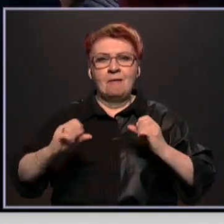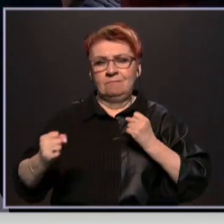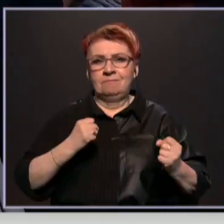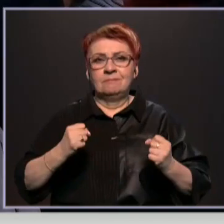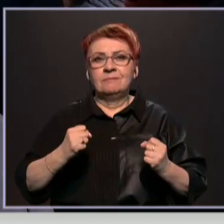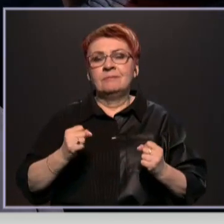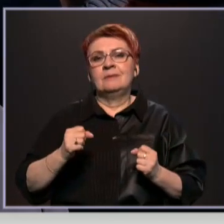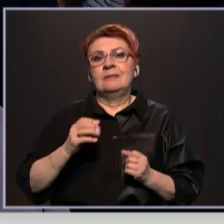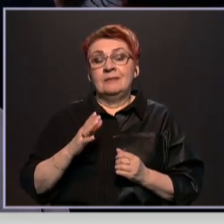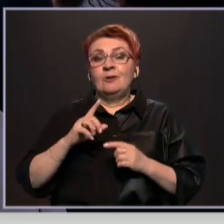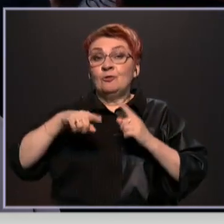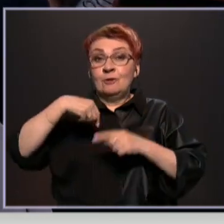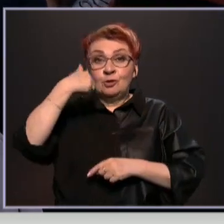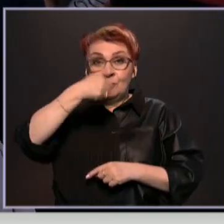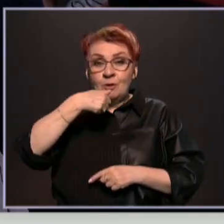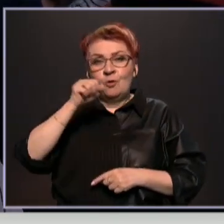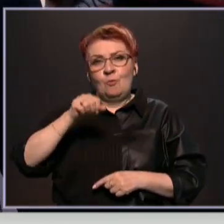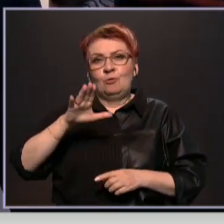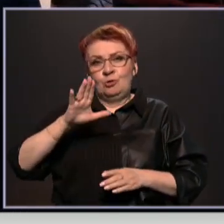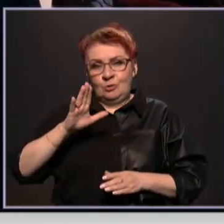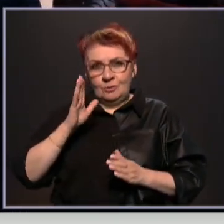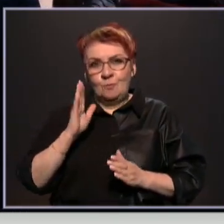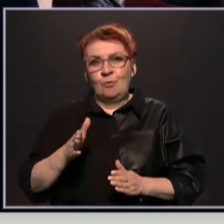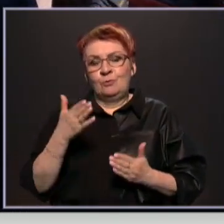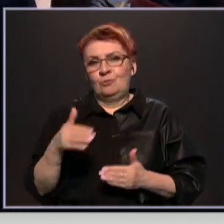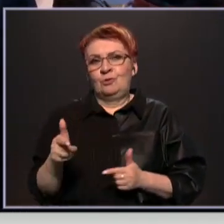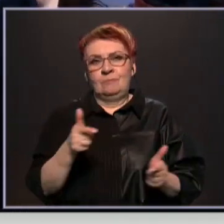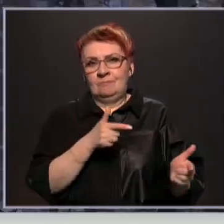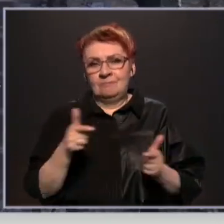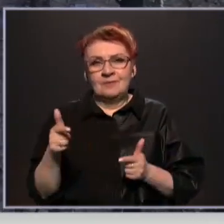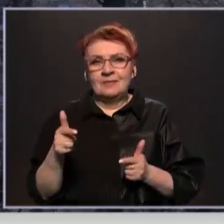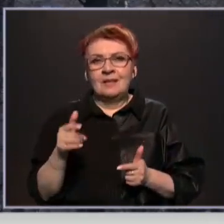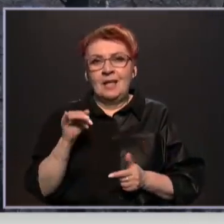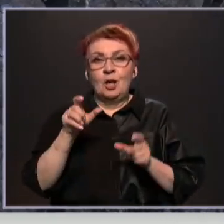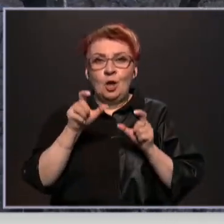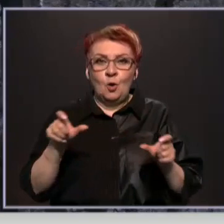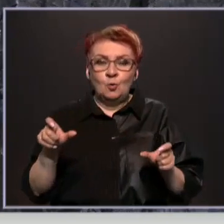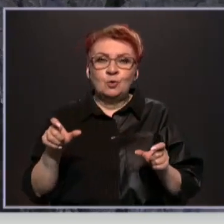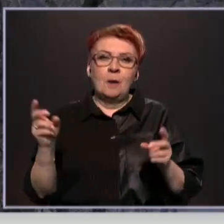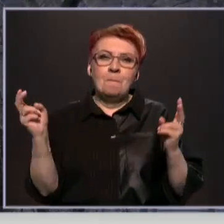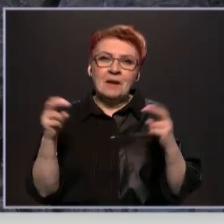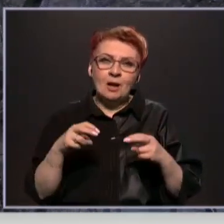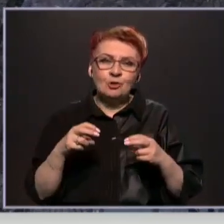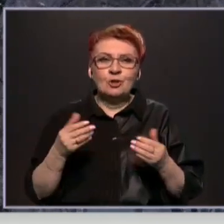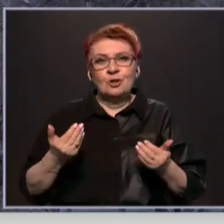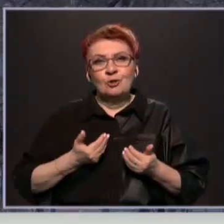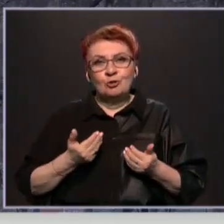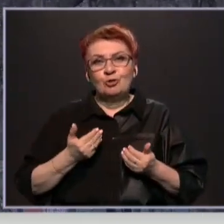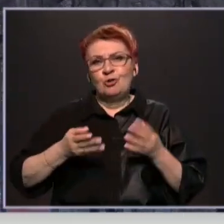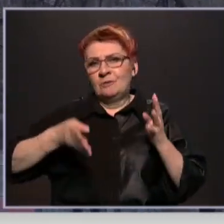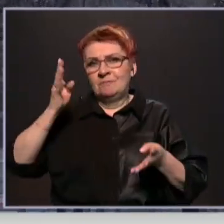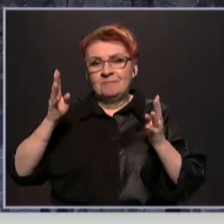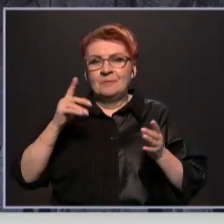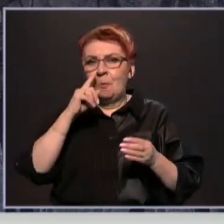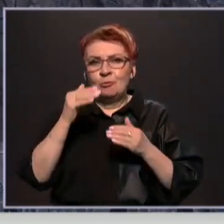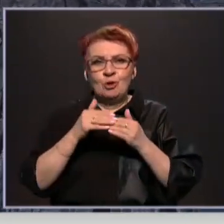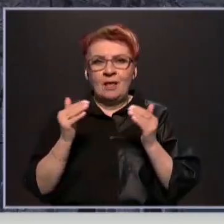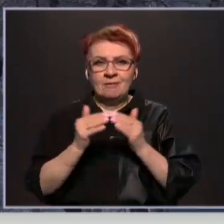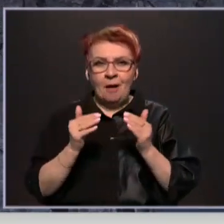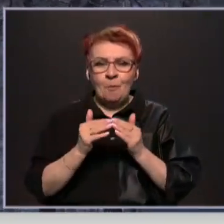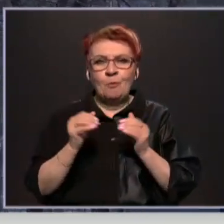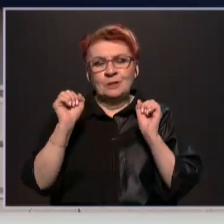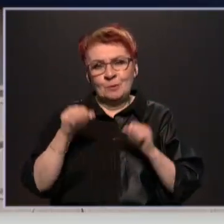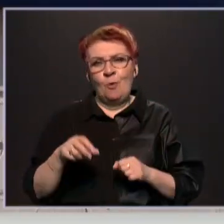году можно будет сдать и люди прихожане жители ближайших домов могут приходить к